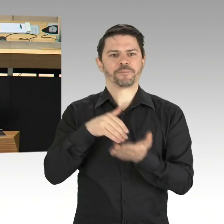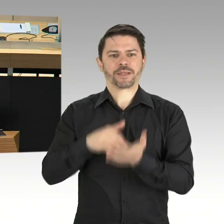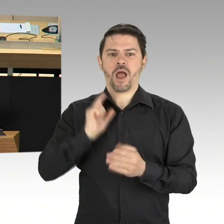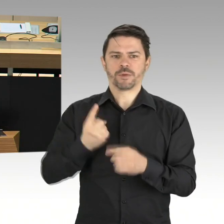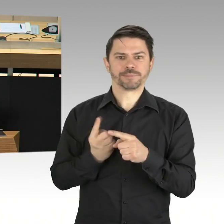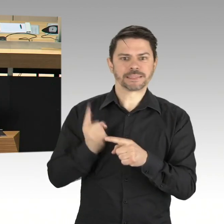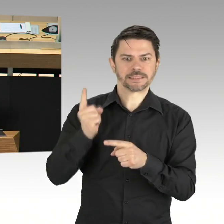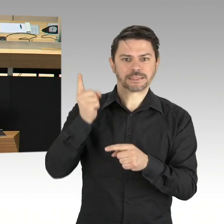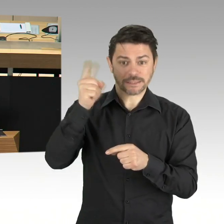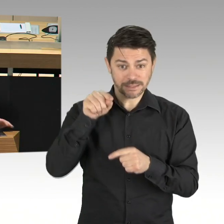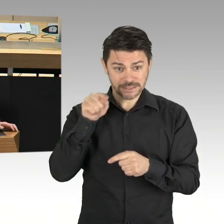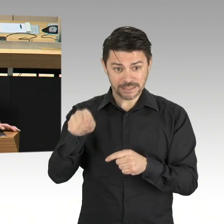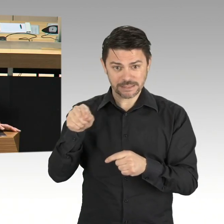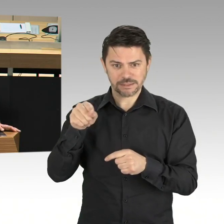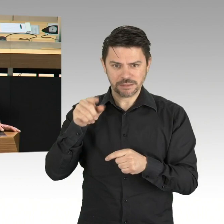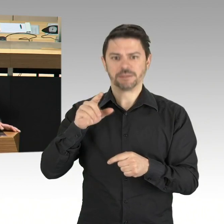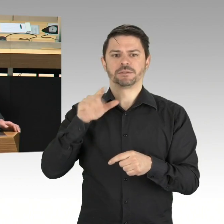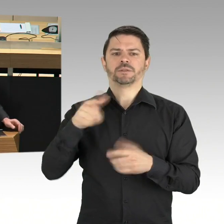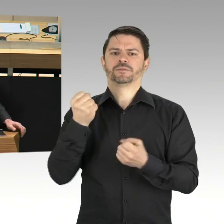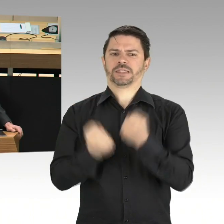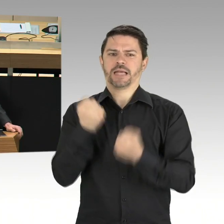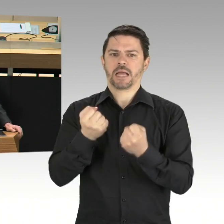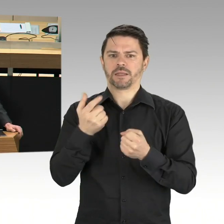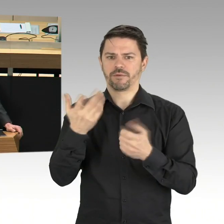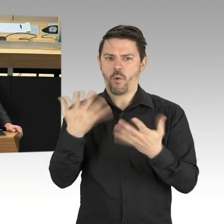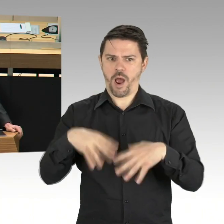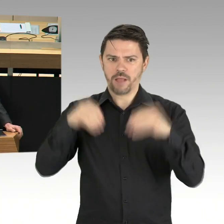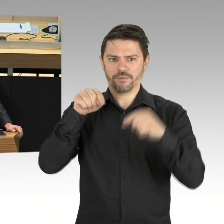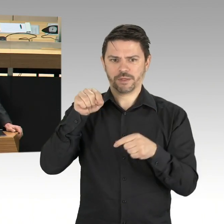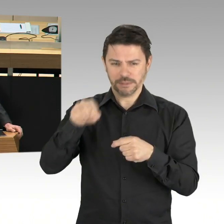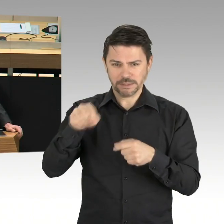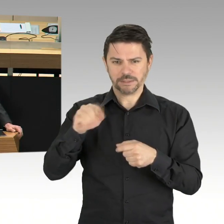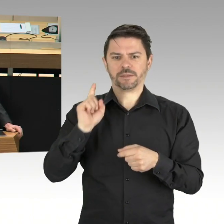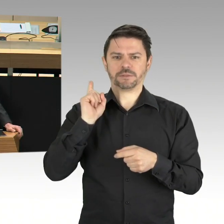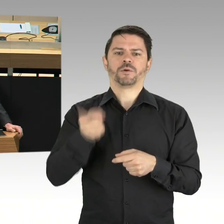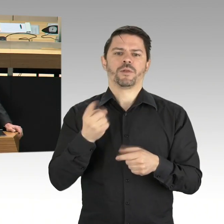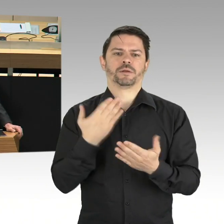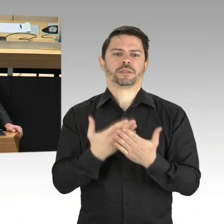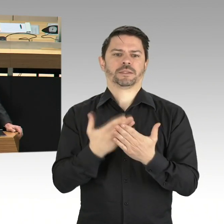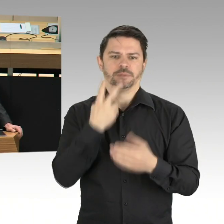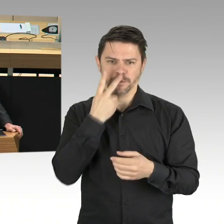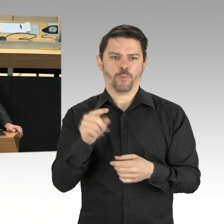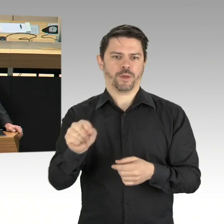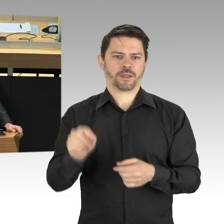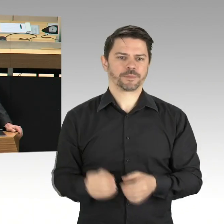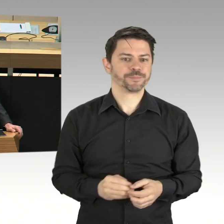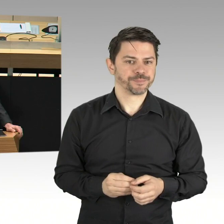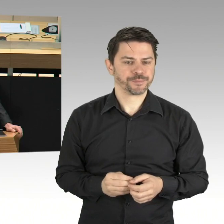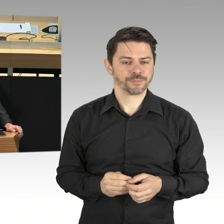"Auf dem sozialpolitisch umstrittenen Gebiet des Mietrechts müssen Vermieter aber mit künftigen Gesetzesänderungen rechnen